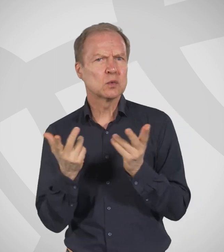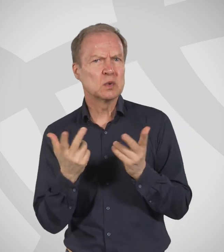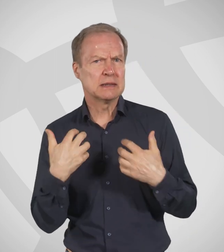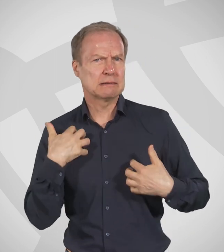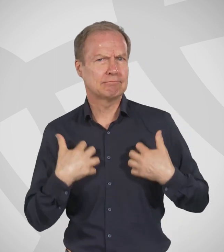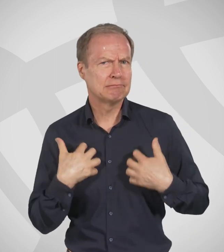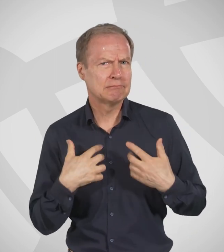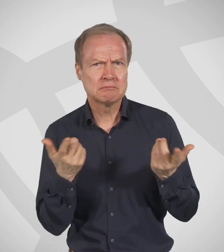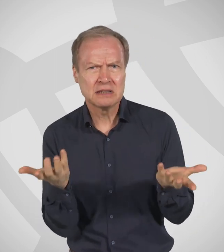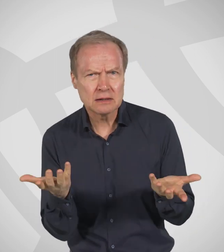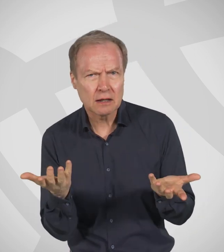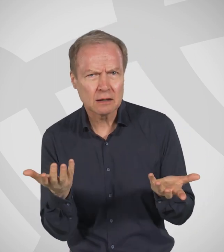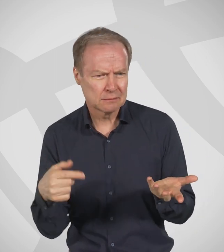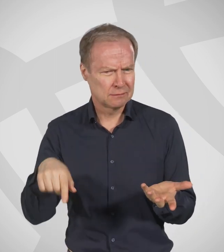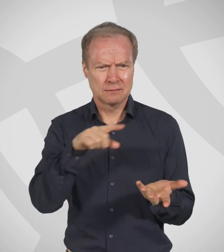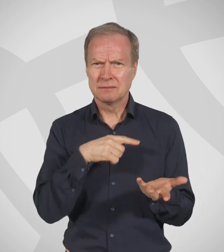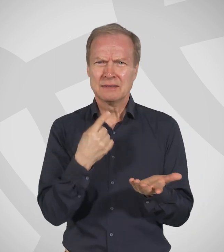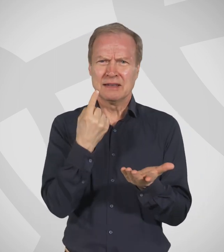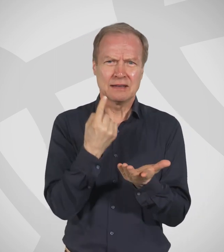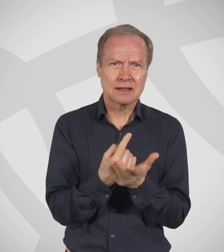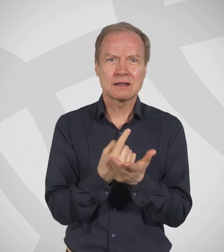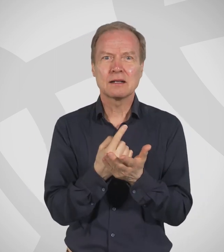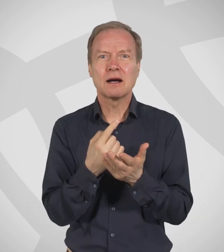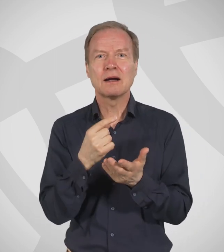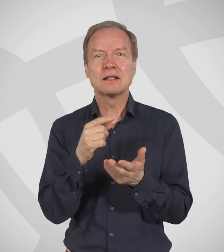Huolta kuitenkin herättää yhteisölle tärkeän -